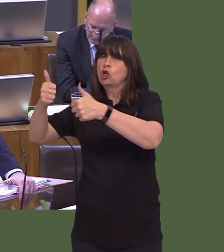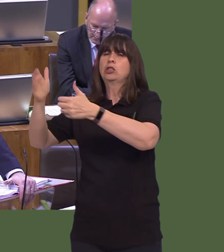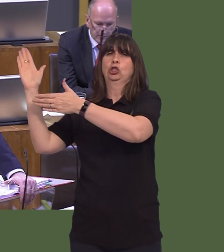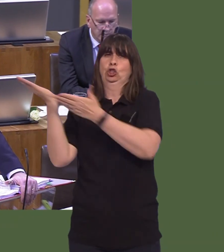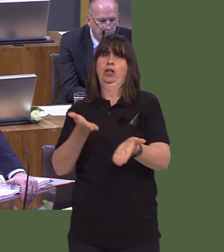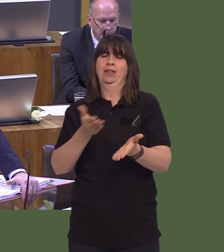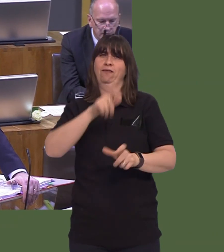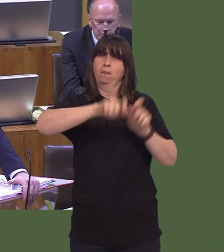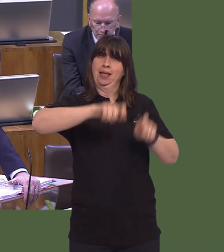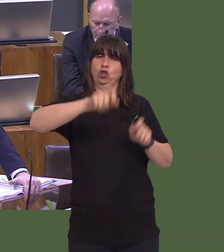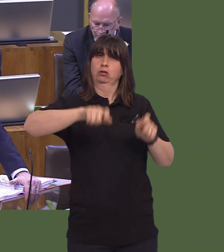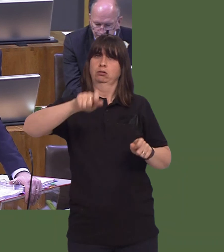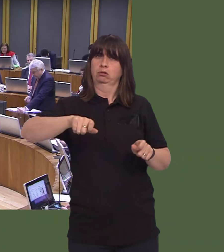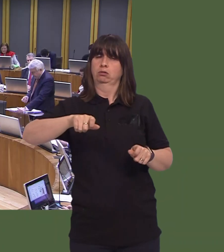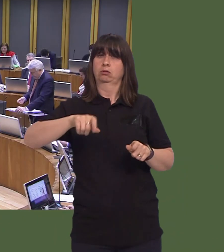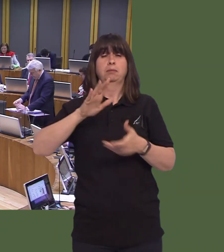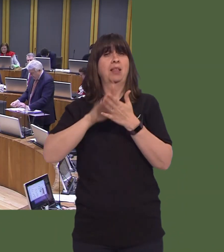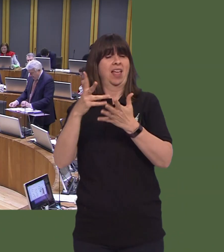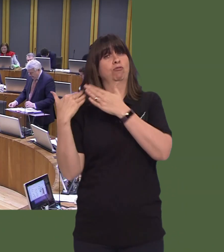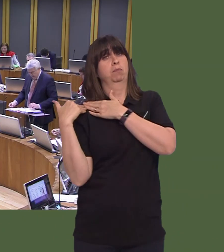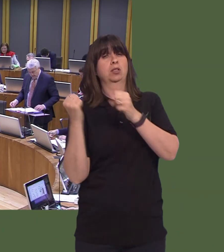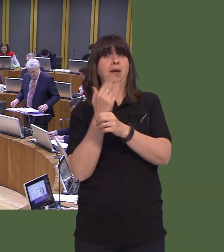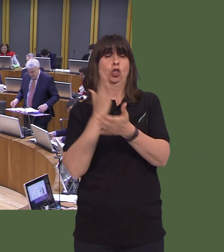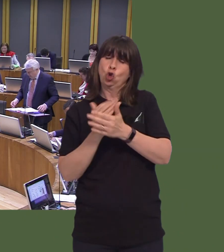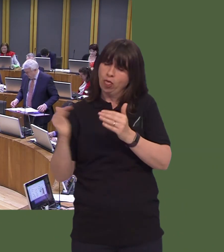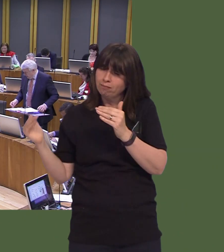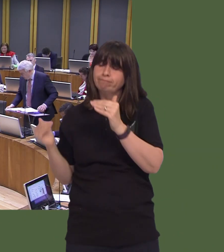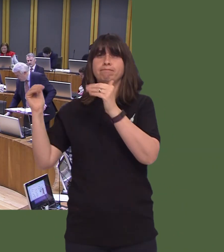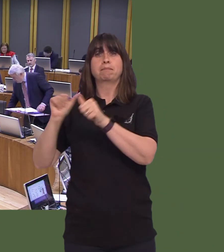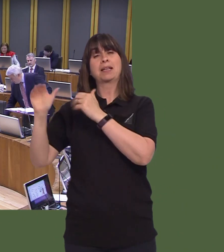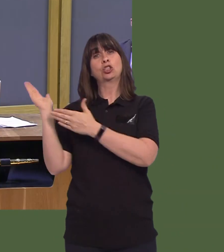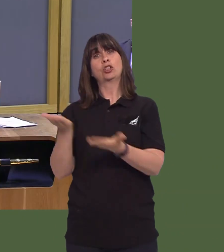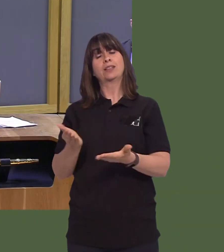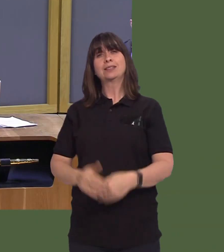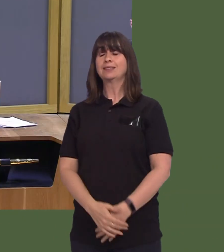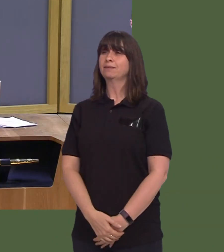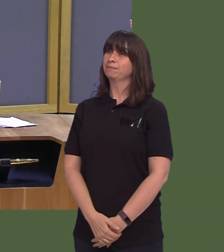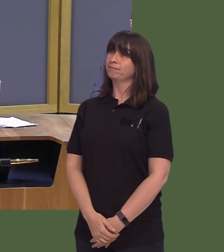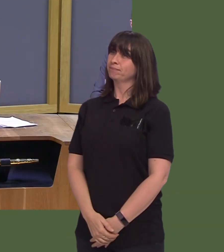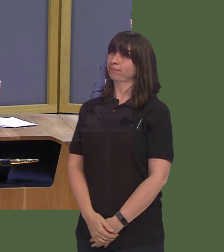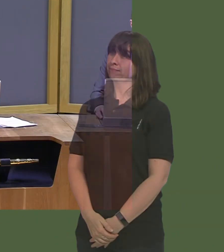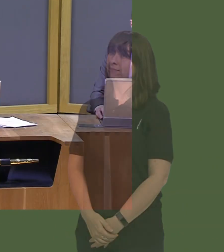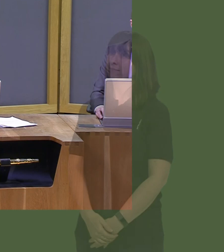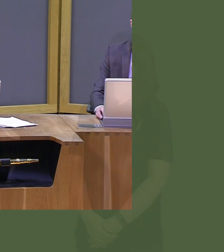Y Llywydd / The Llywydd: Diolch i'r Prif Weinidog.